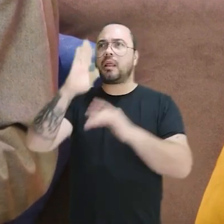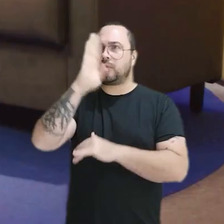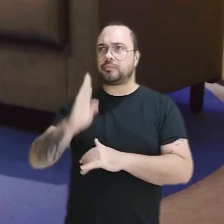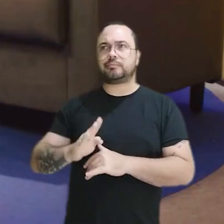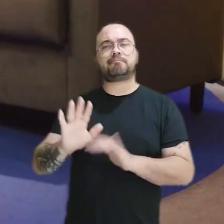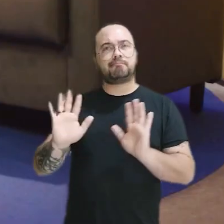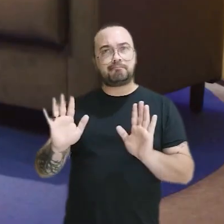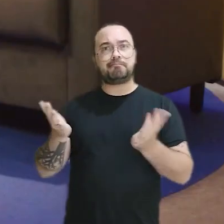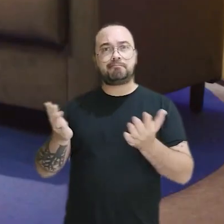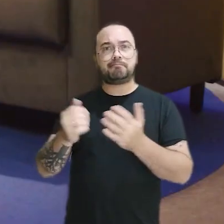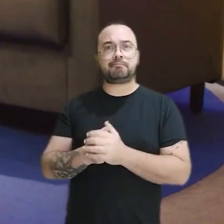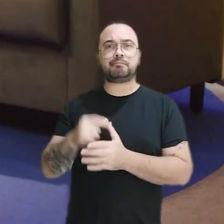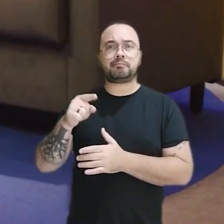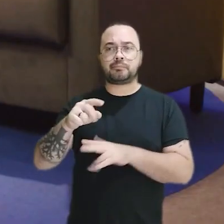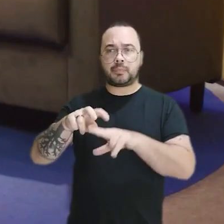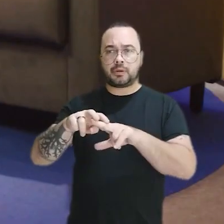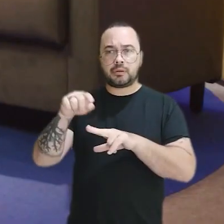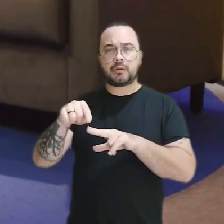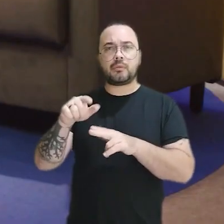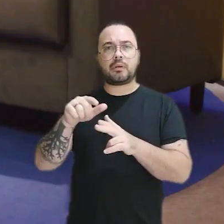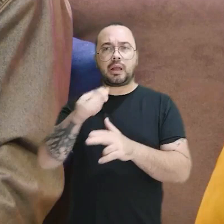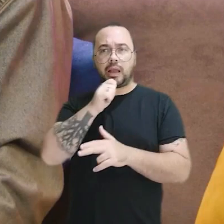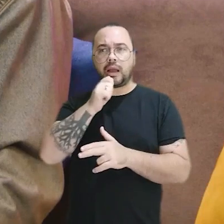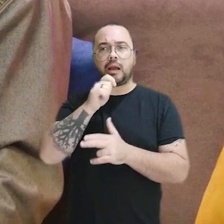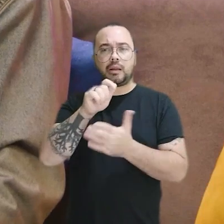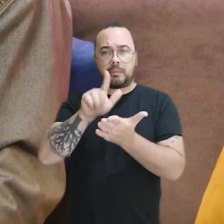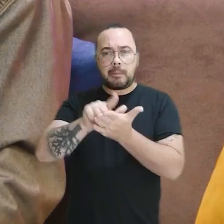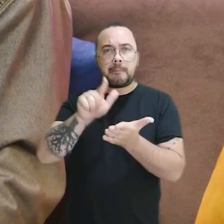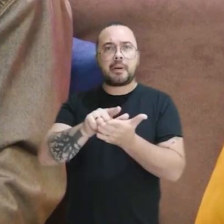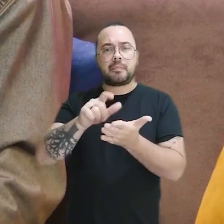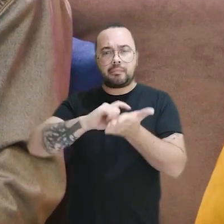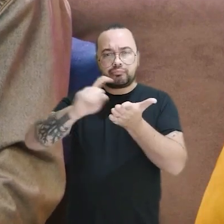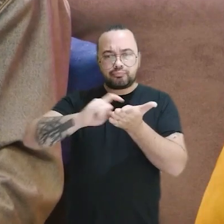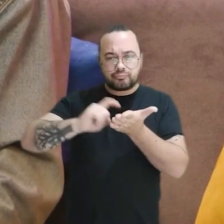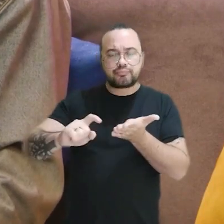Eu acho que é daí que o papel ainda vale. No jornal impresso, eu acho que o papel não existe mais